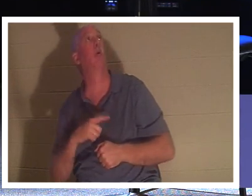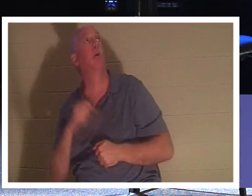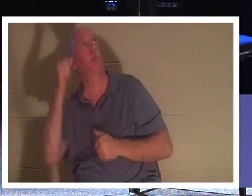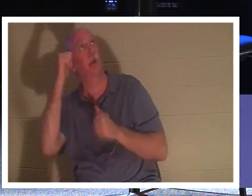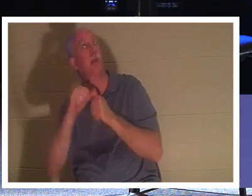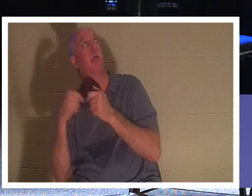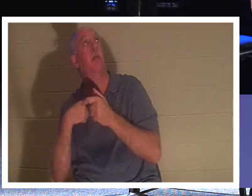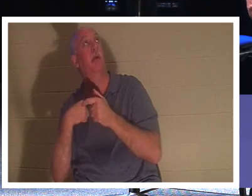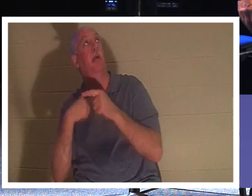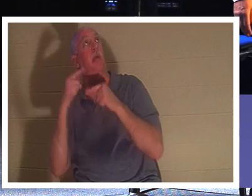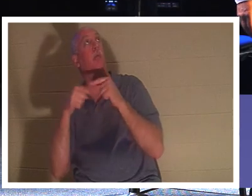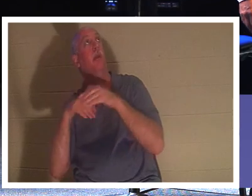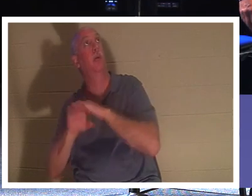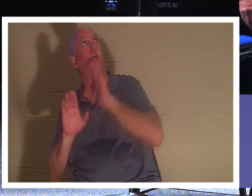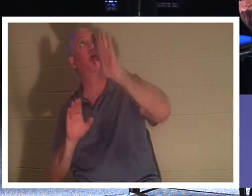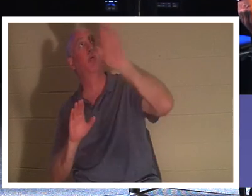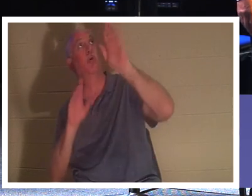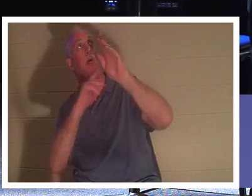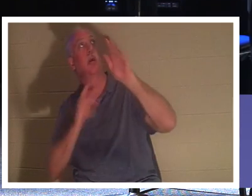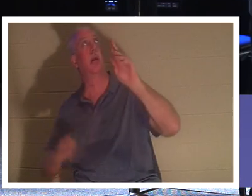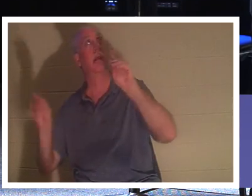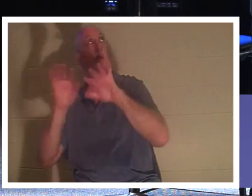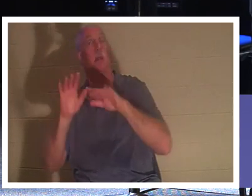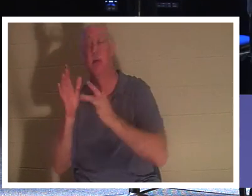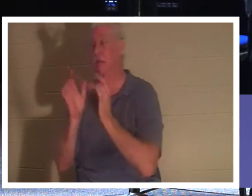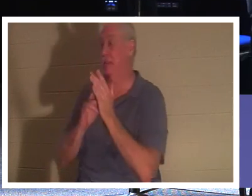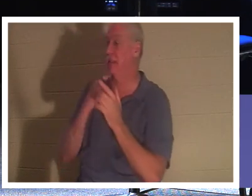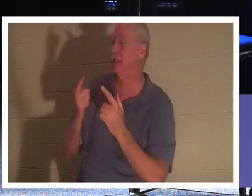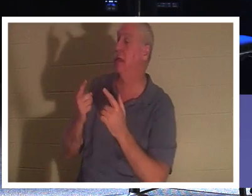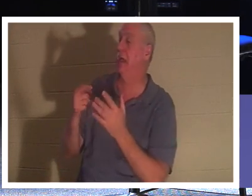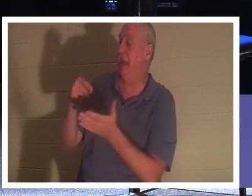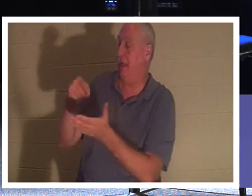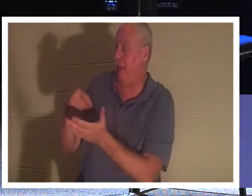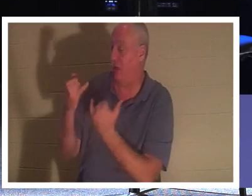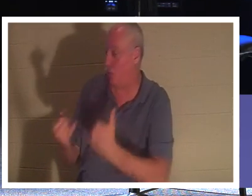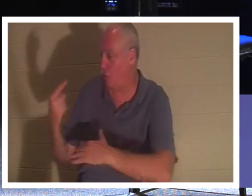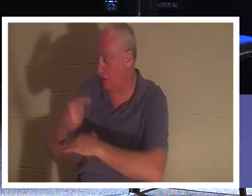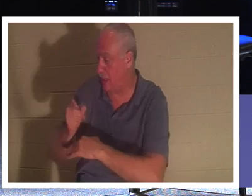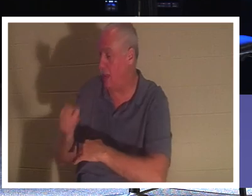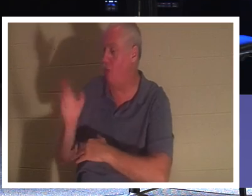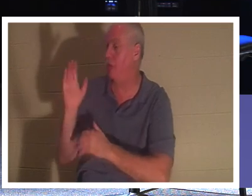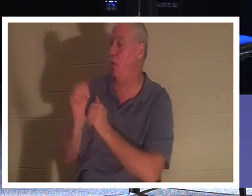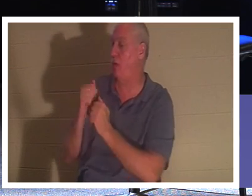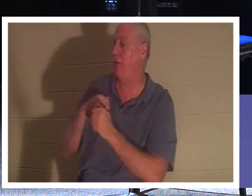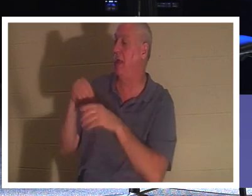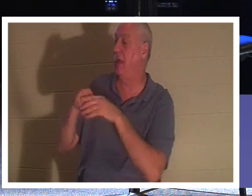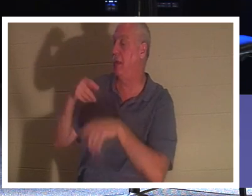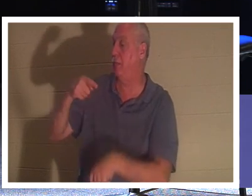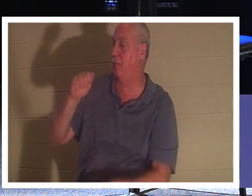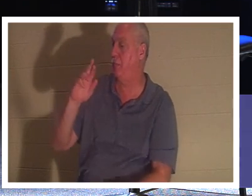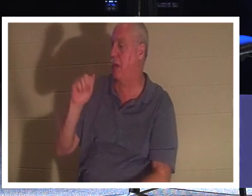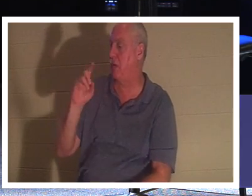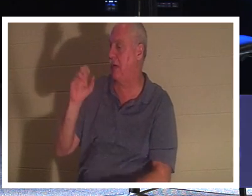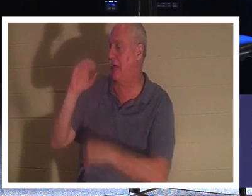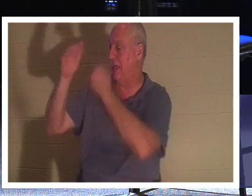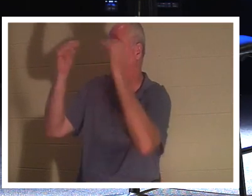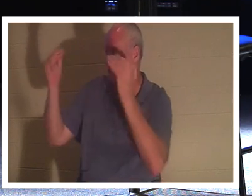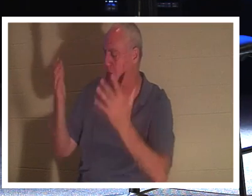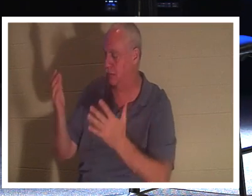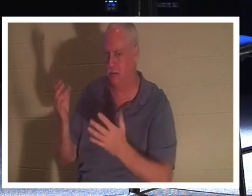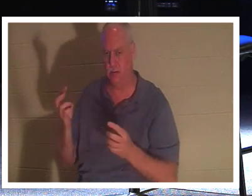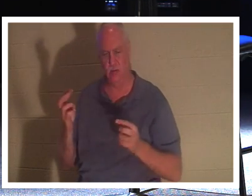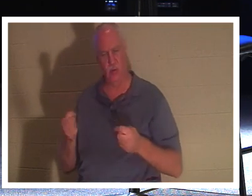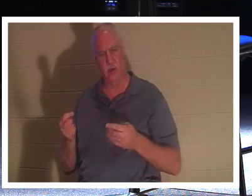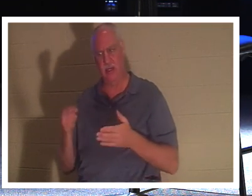was sagte Jesus zu ihm? „Heute wirst du mit Mir im Paradies sein.“ Oh, heute willst du sagen.